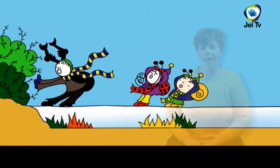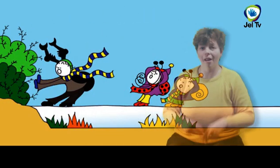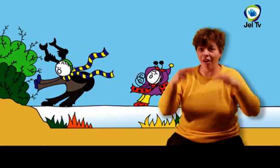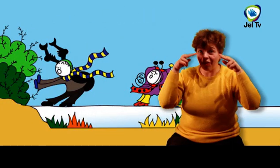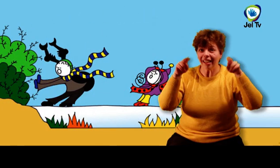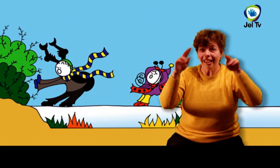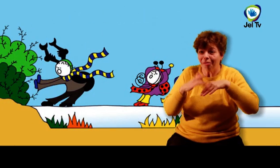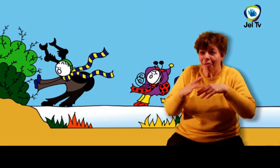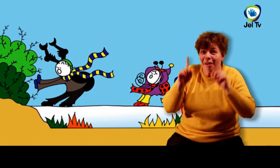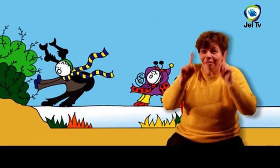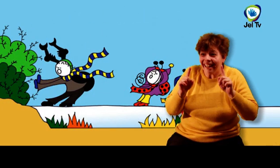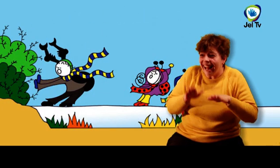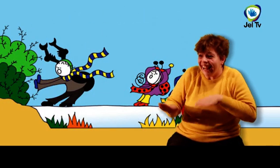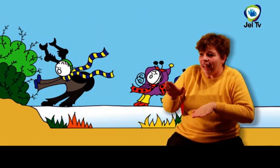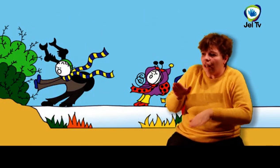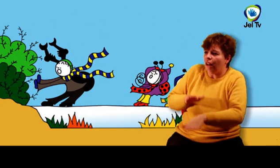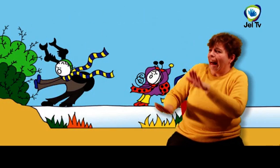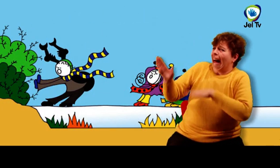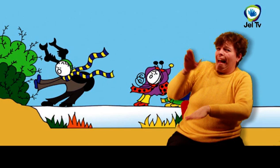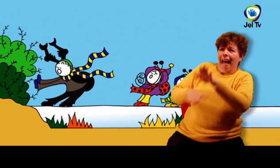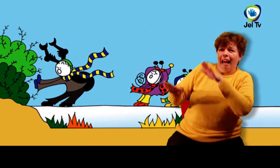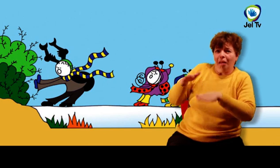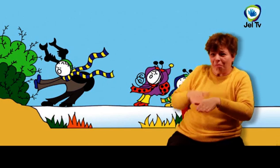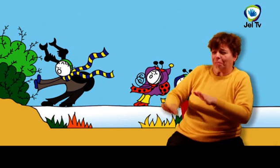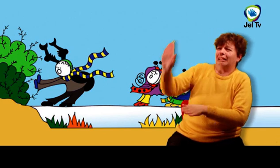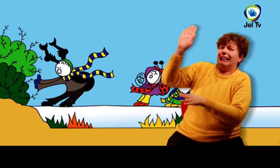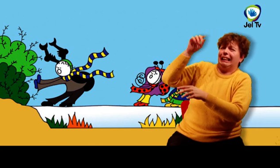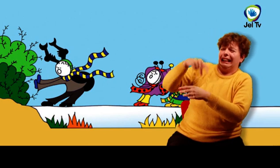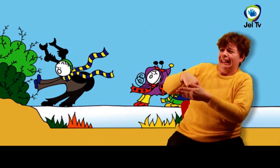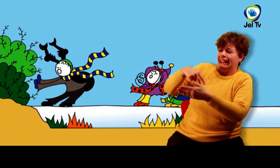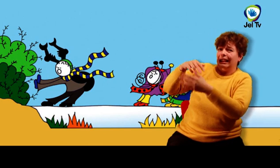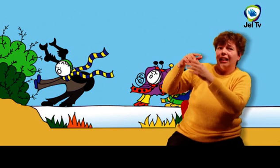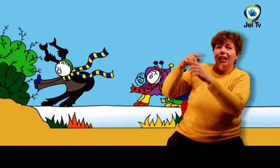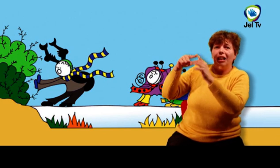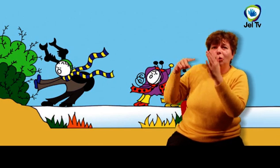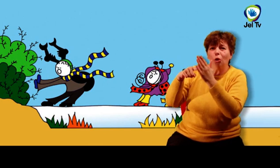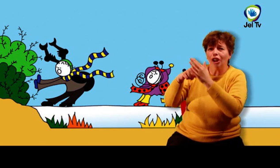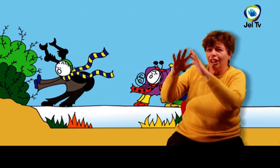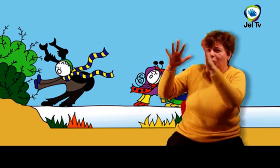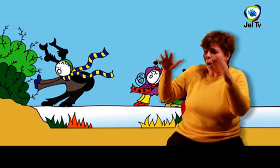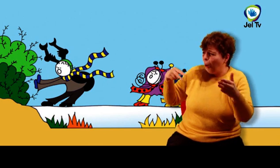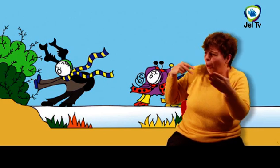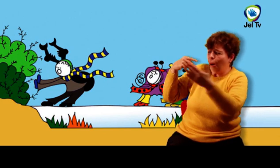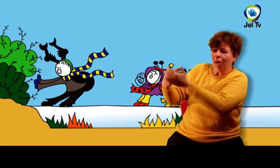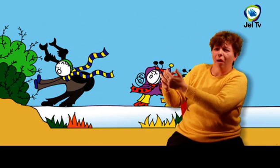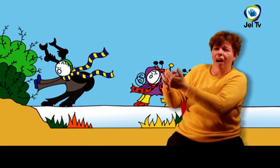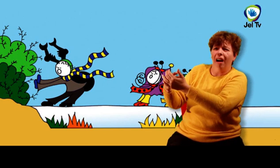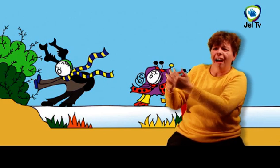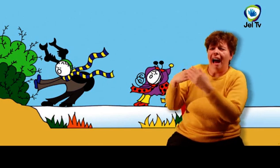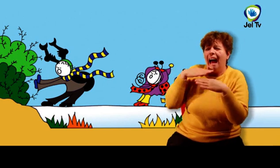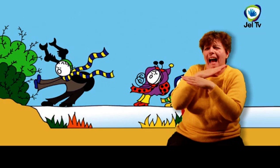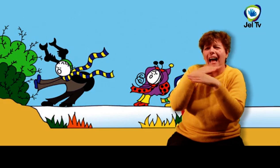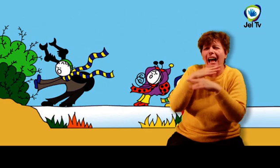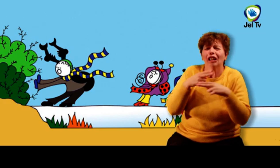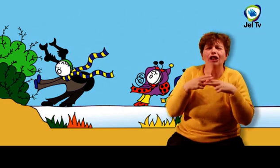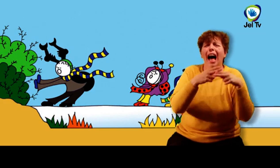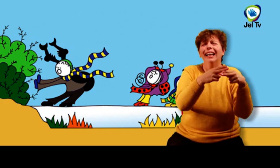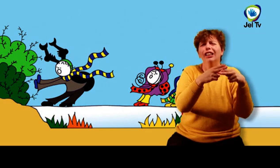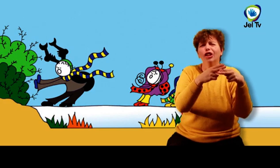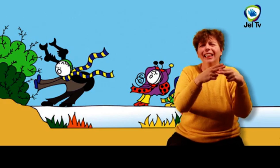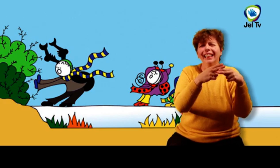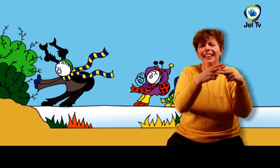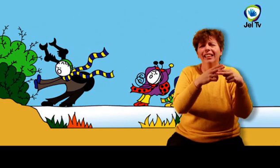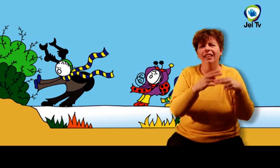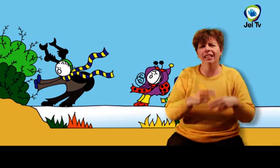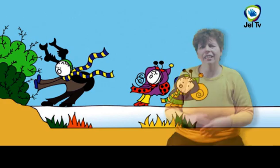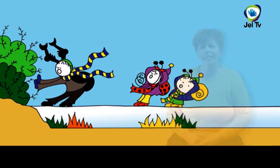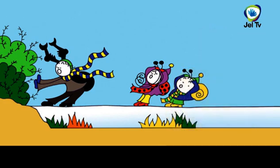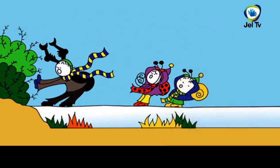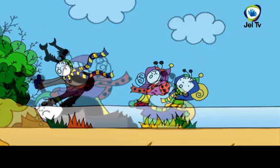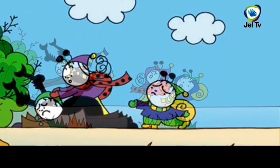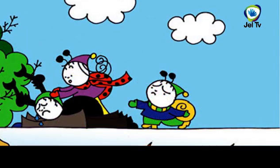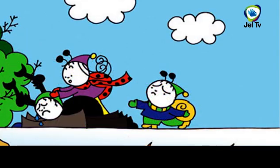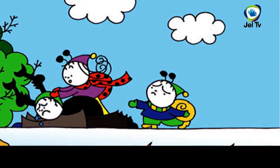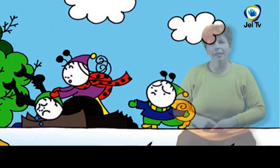Vendel megpróbált megállni, de lábai szétcsúsztak a jégen, és egyenesen beleszáguldott a tüskés bokorba. - Segitséééééég!